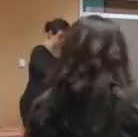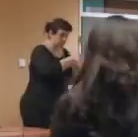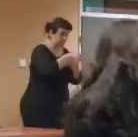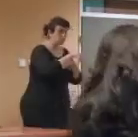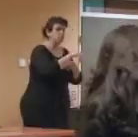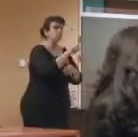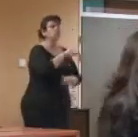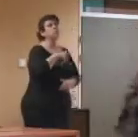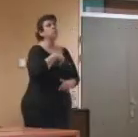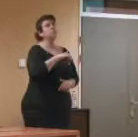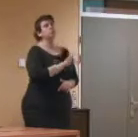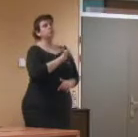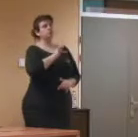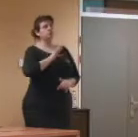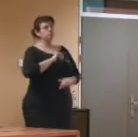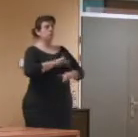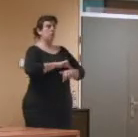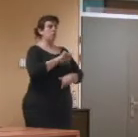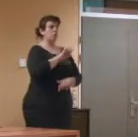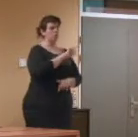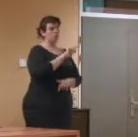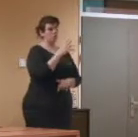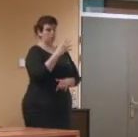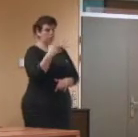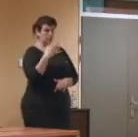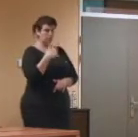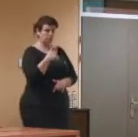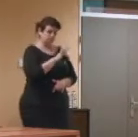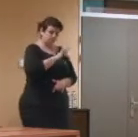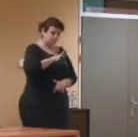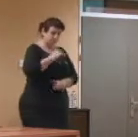las 12:30 o 12:45 y ya os contaré allí, ya